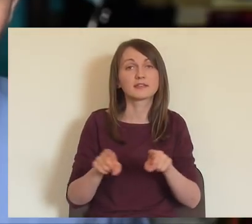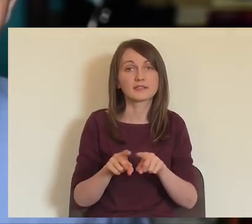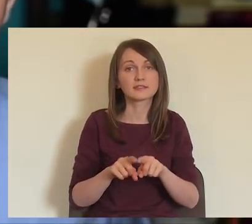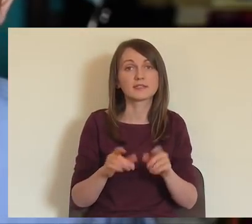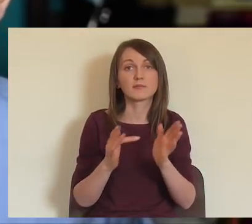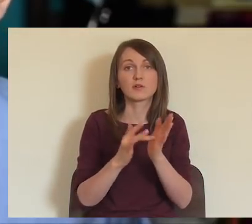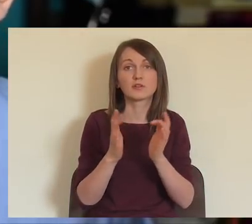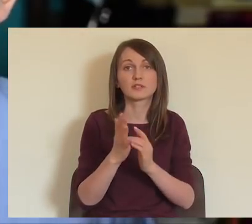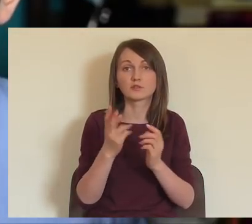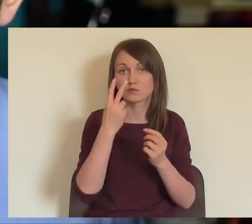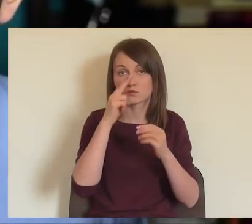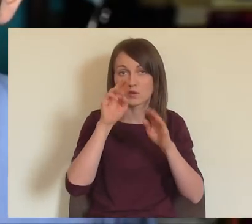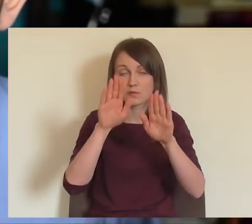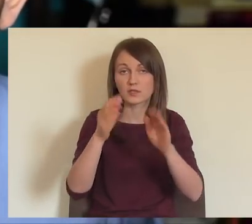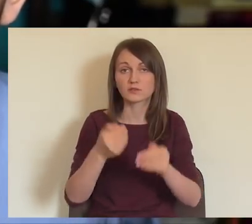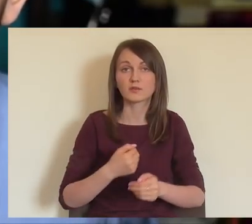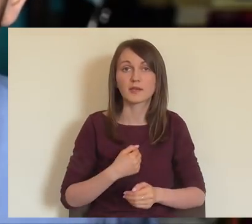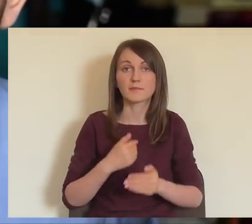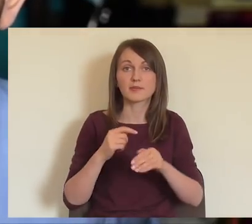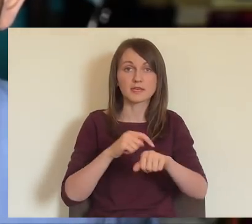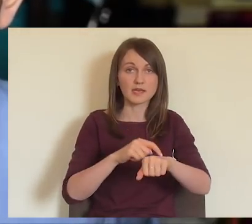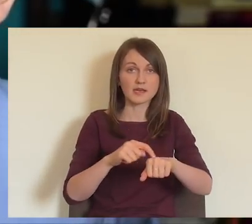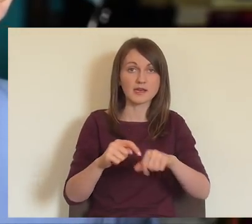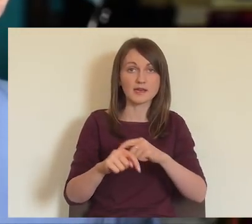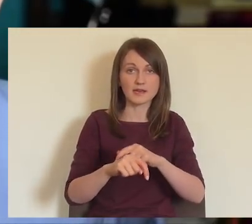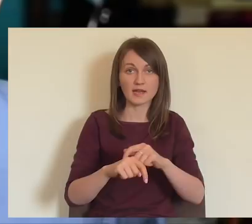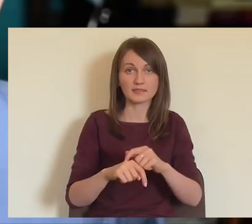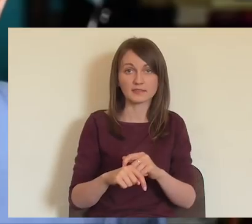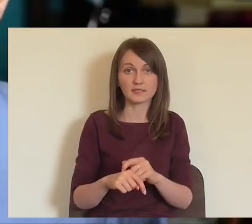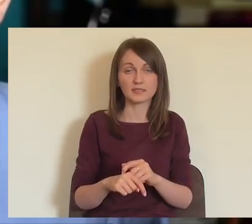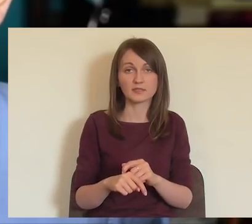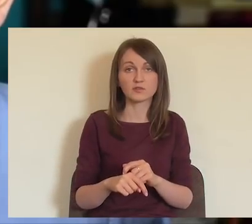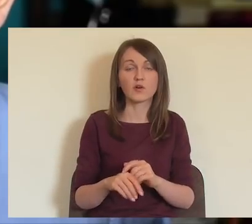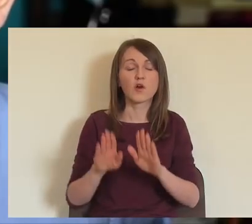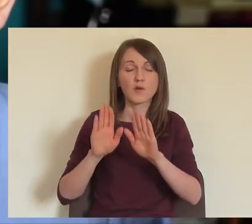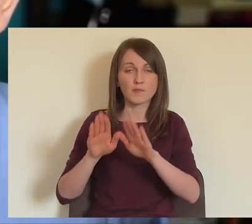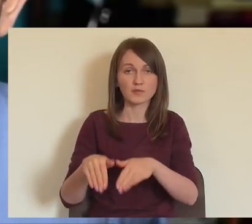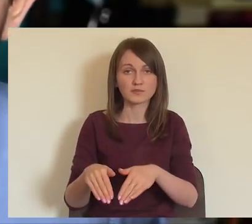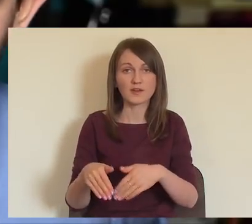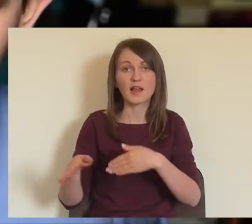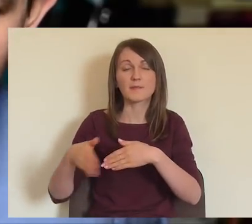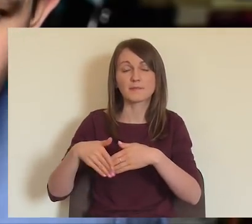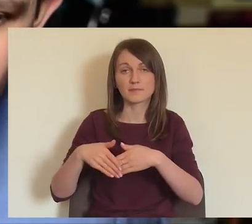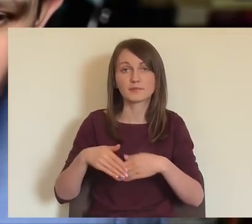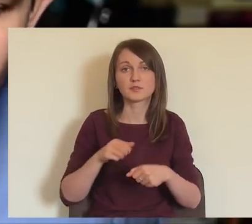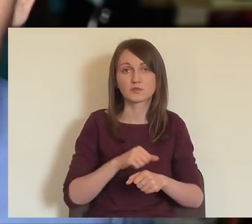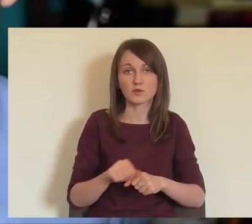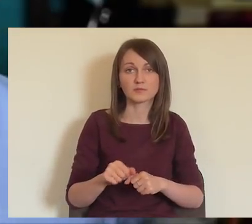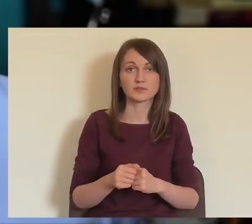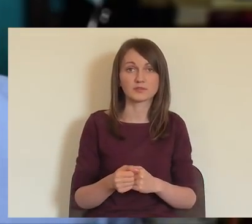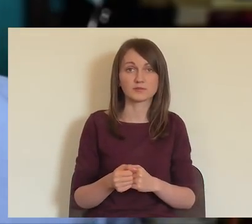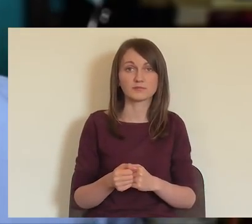„Ja cię dopuszczam do intymności”. Jezus mnie dopuścił - i teraz w medytacji jest kolej na mnie.